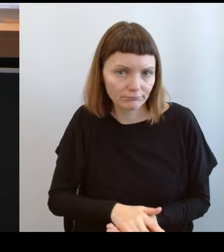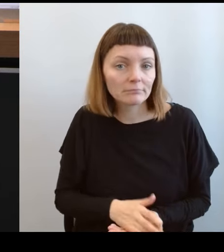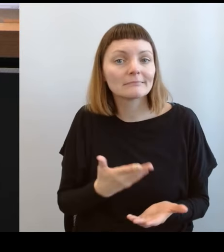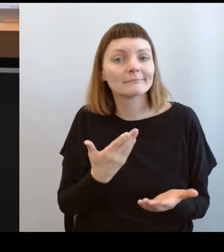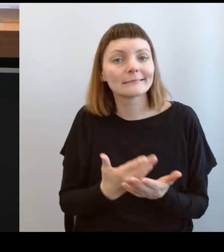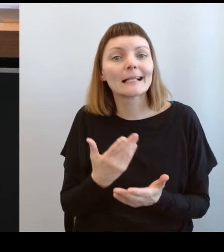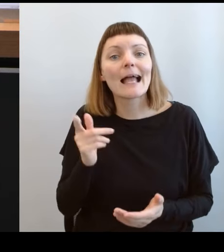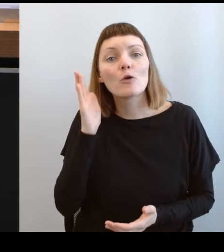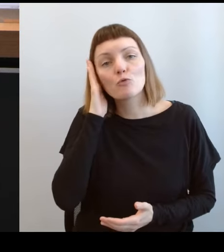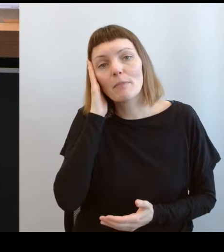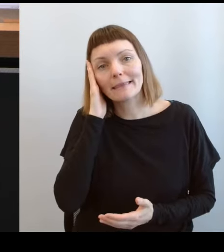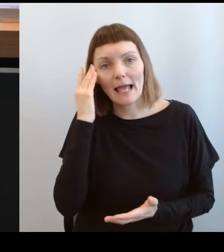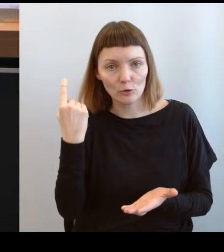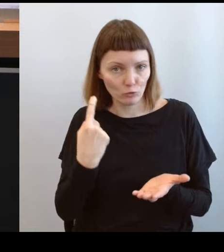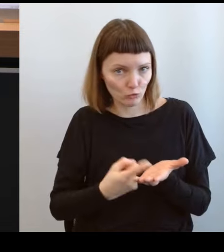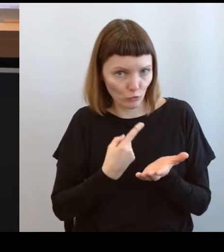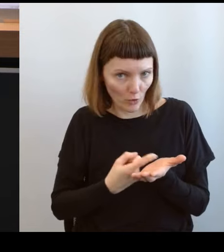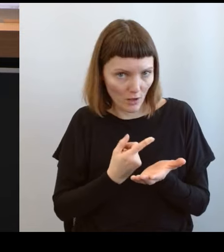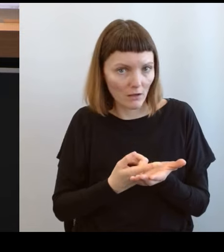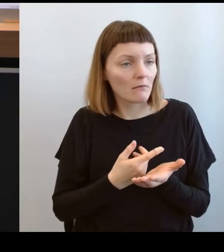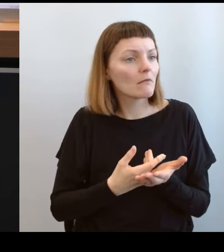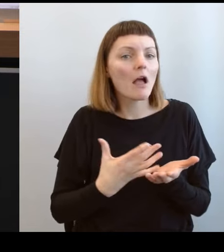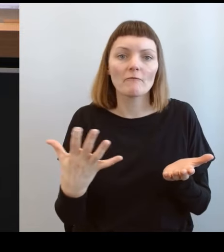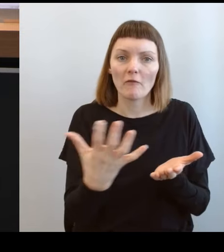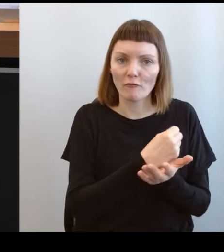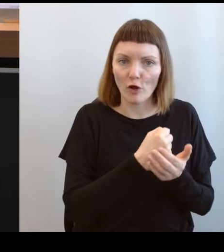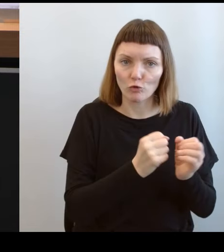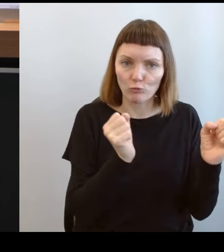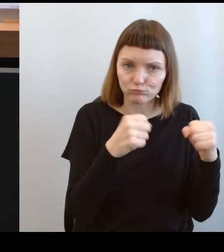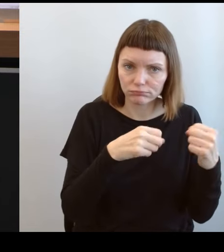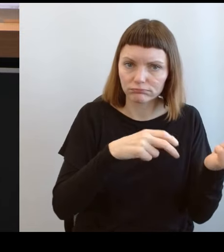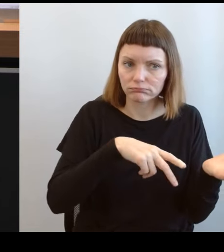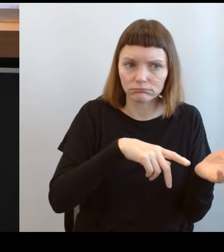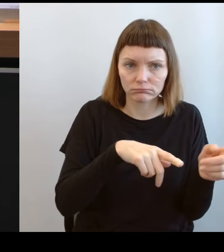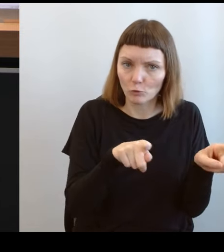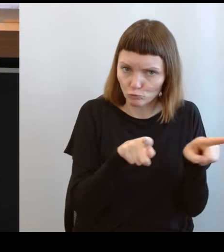insbesondere auch verhältnismäßig. Die Städte und Kommunen dürfen für